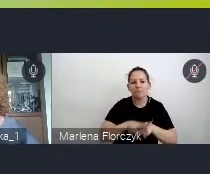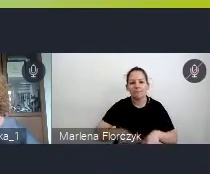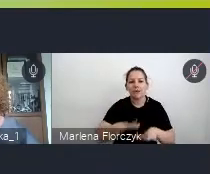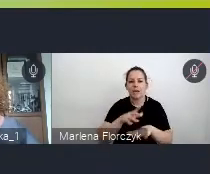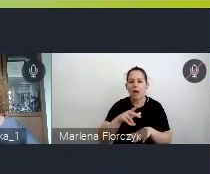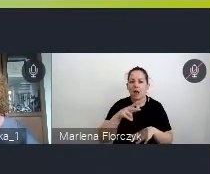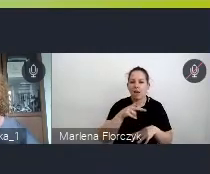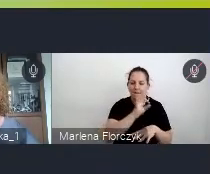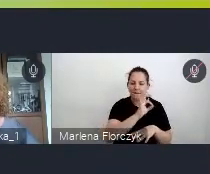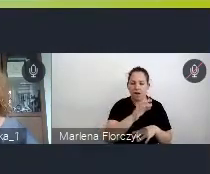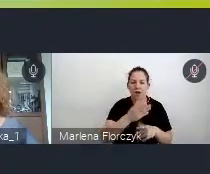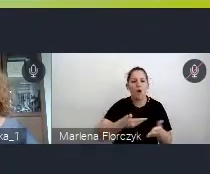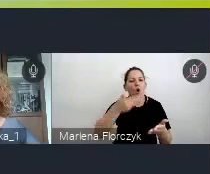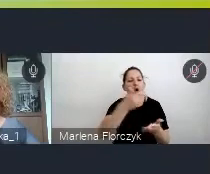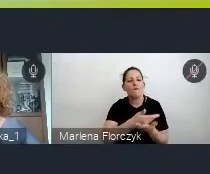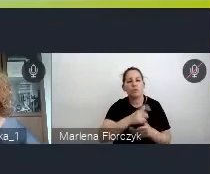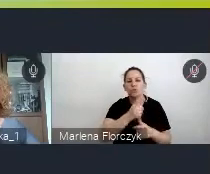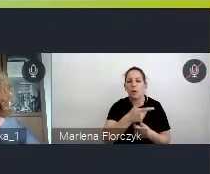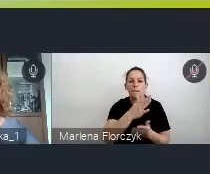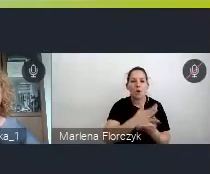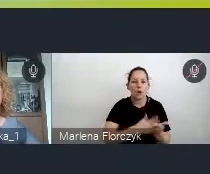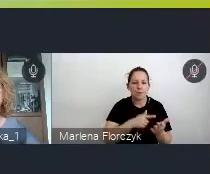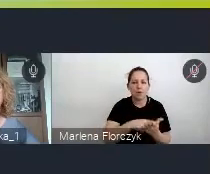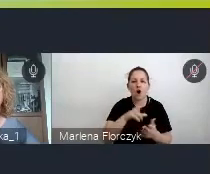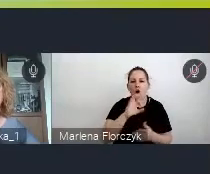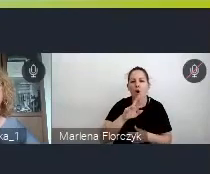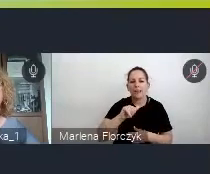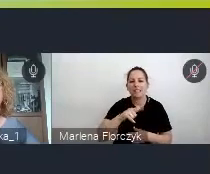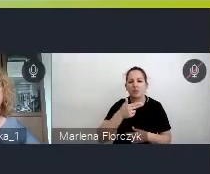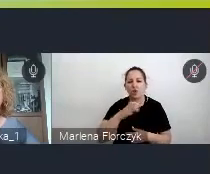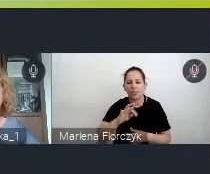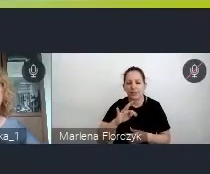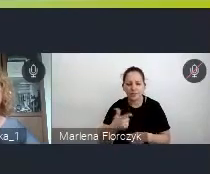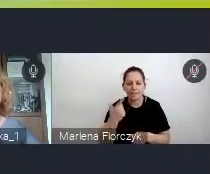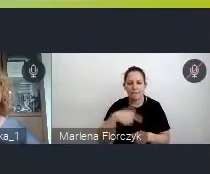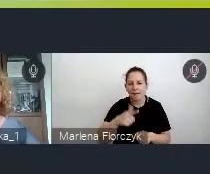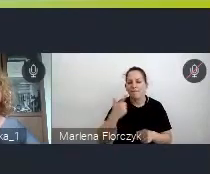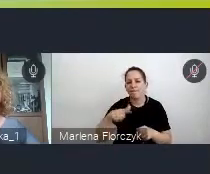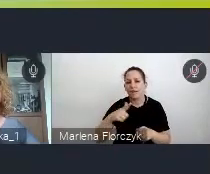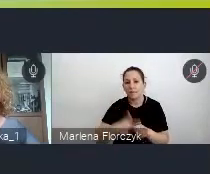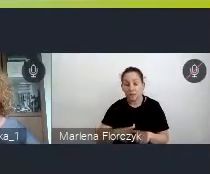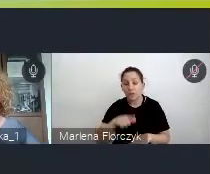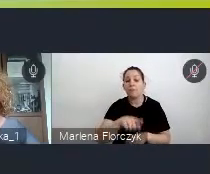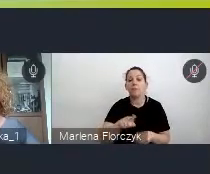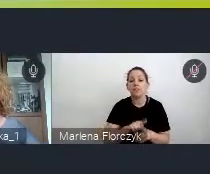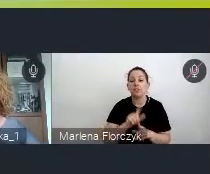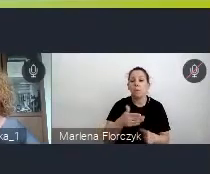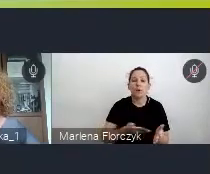tym, co oferował Program Horyzont 2020 i tym, co teraz proponuje Horyzont Europa.